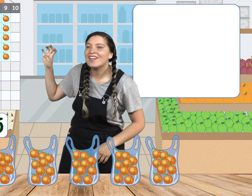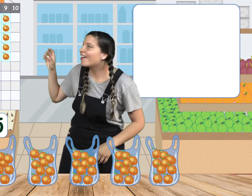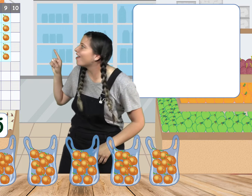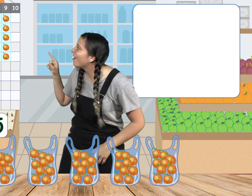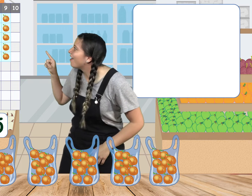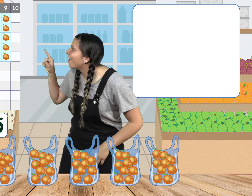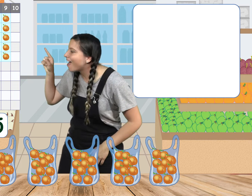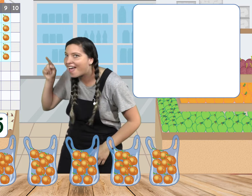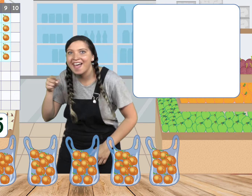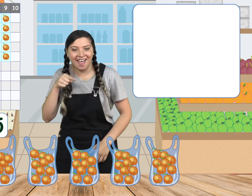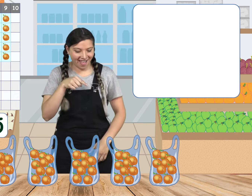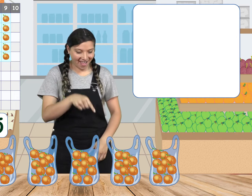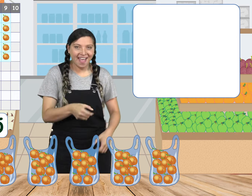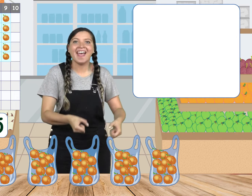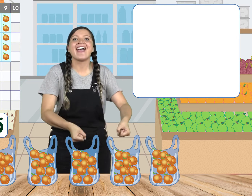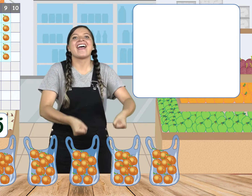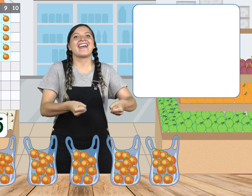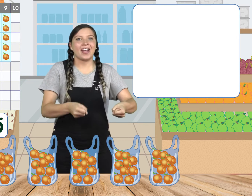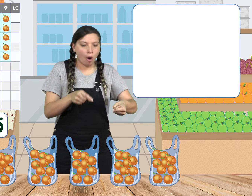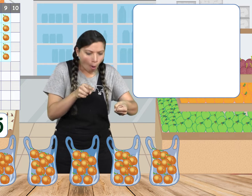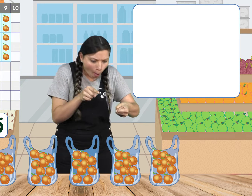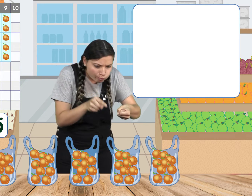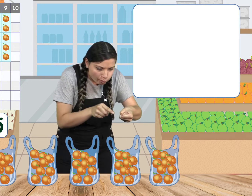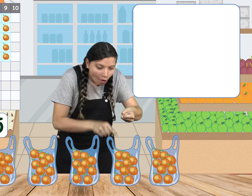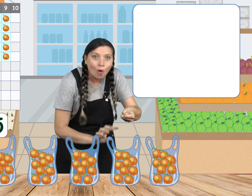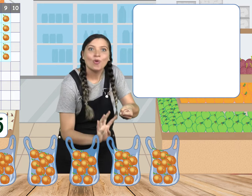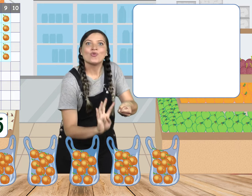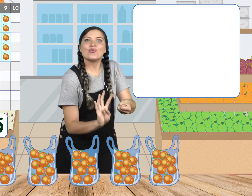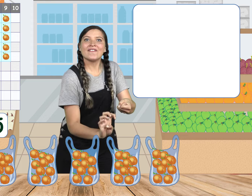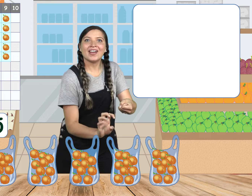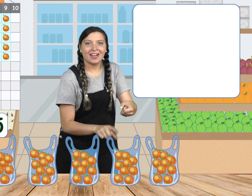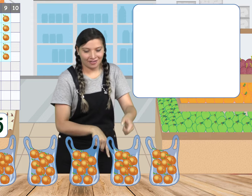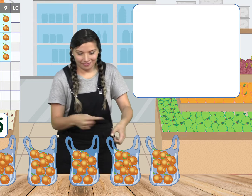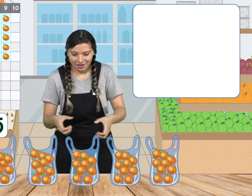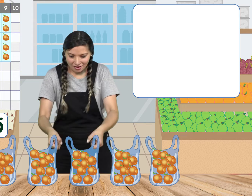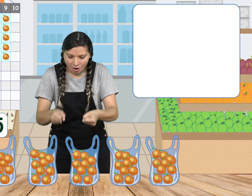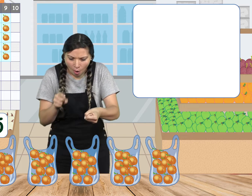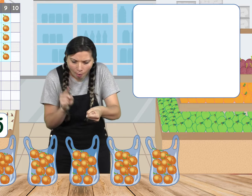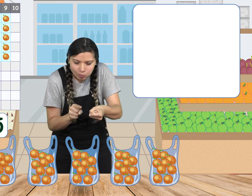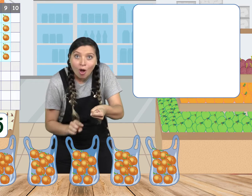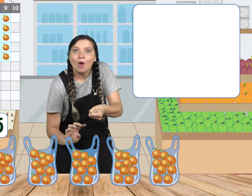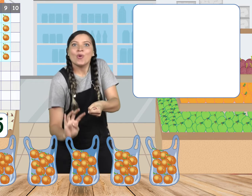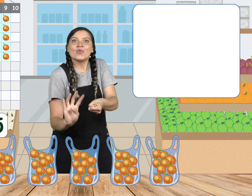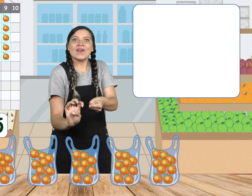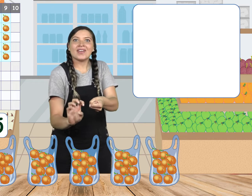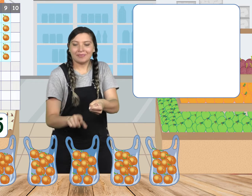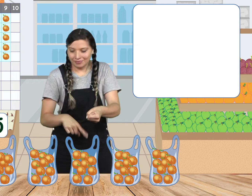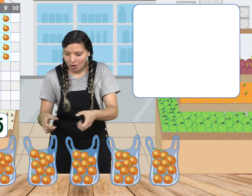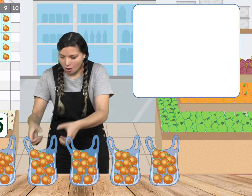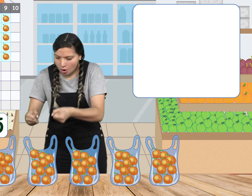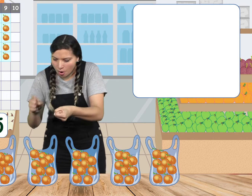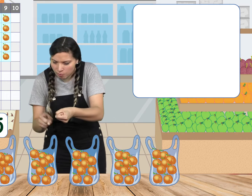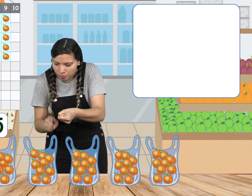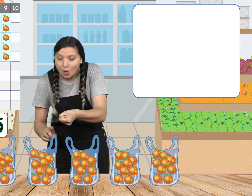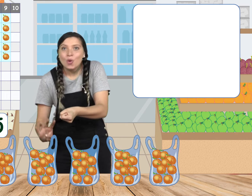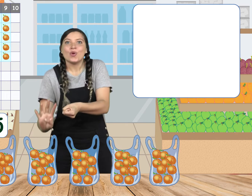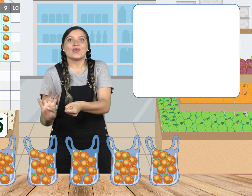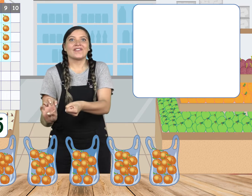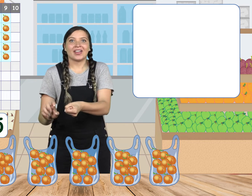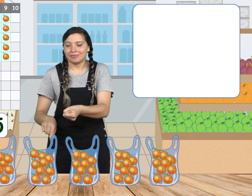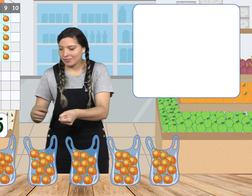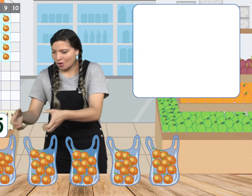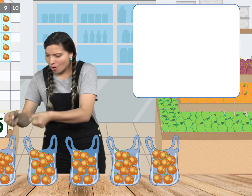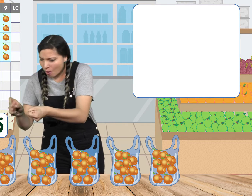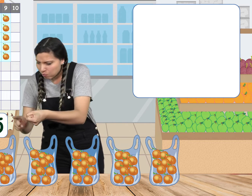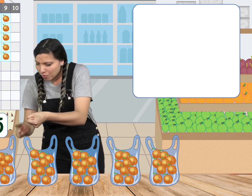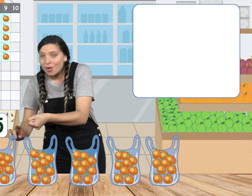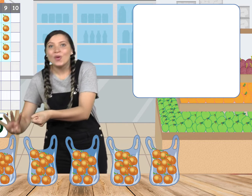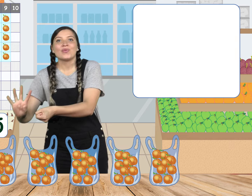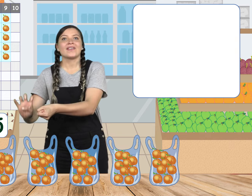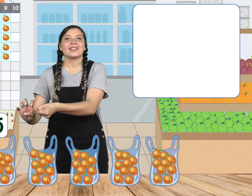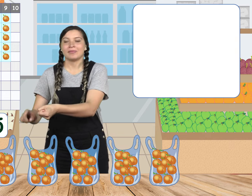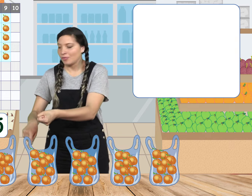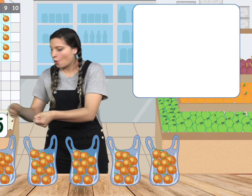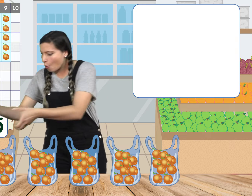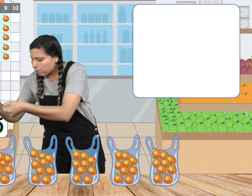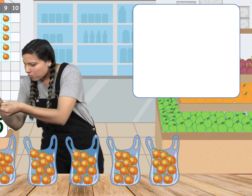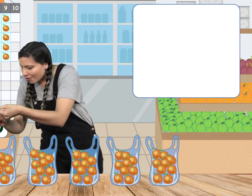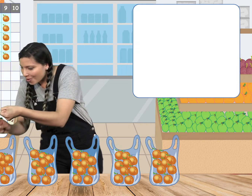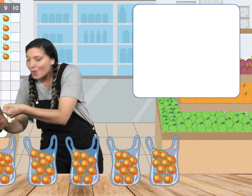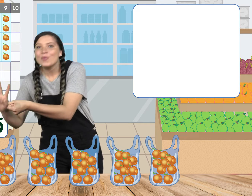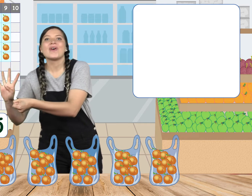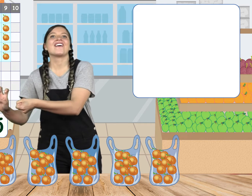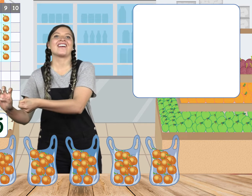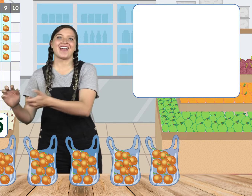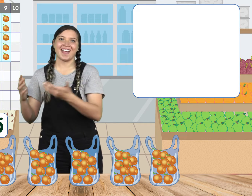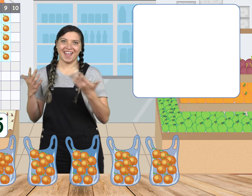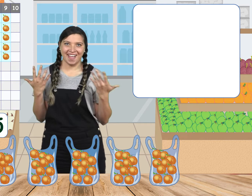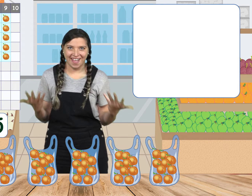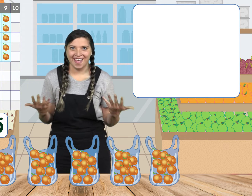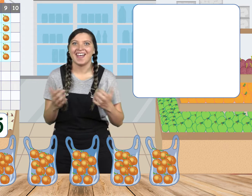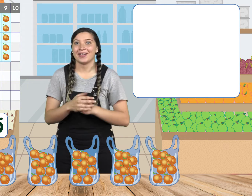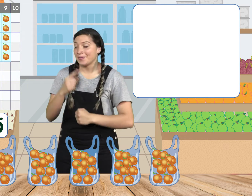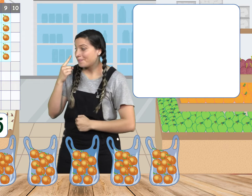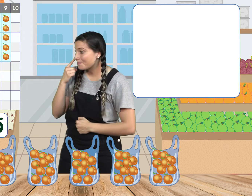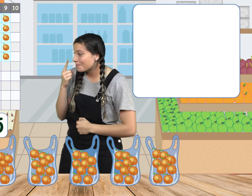Veo que en esta bolsa tengo nueve duraznos, y en esta nueve, y también en esta nueve, y en esta, por último, me quedaron también nueve duraznos.